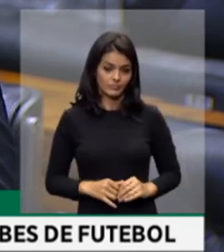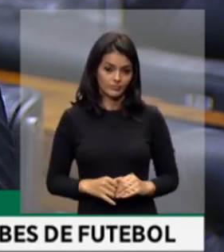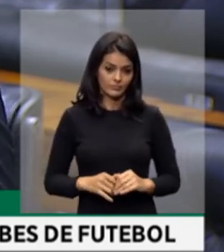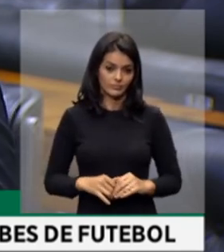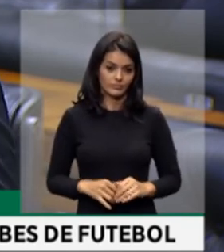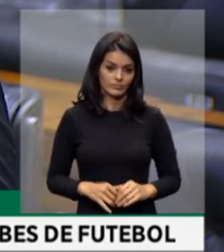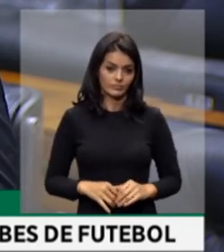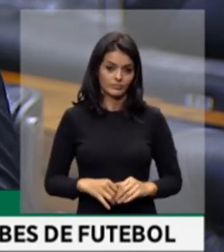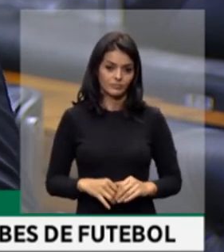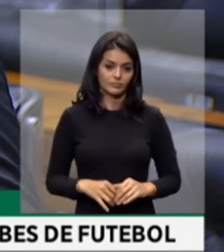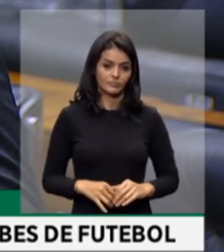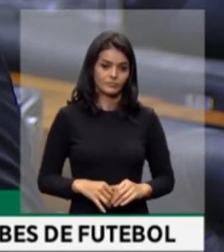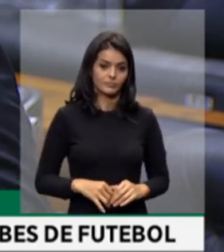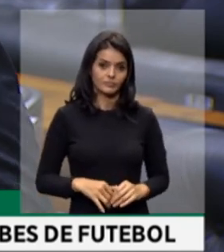MUNICIPAL LÁ NO ESTADO DE SERGIPE DA CIDADE DE LAGARTO